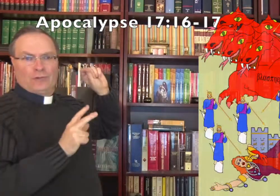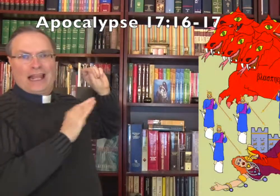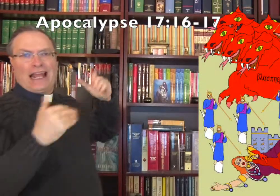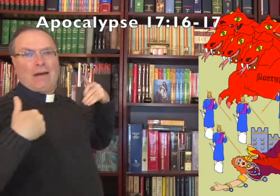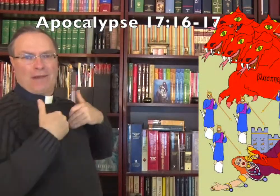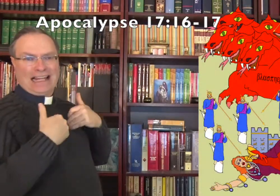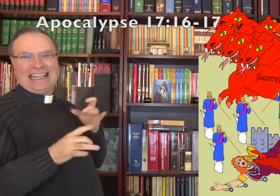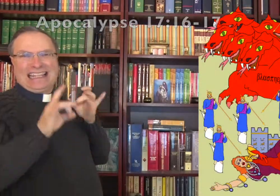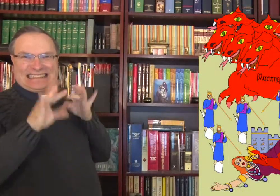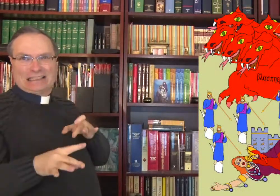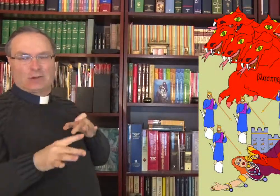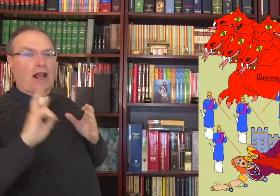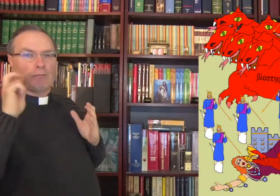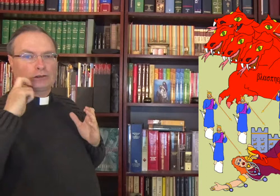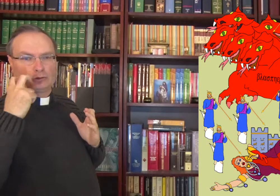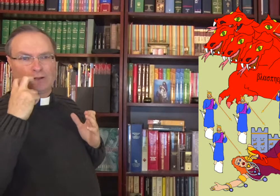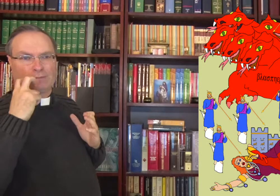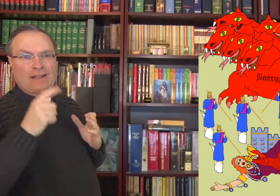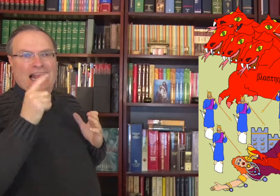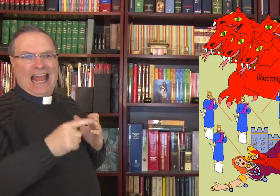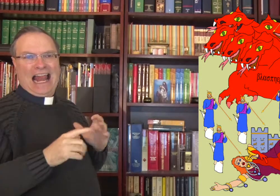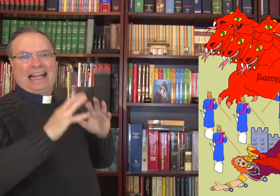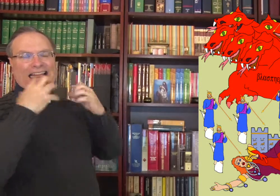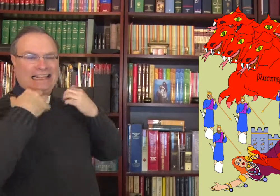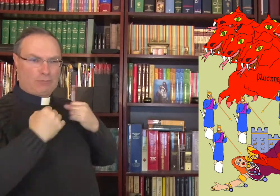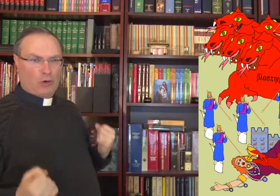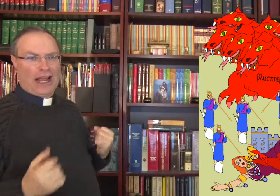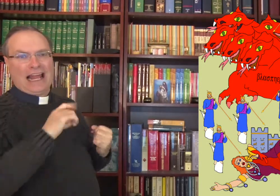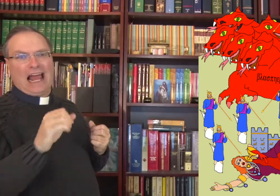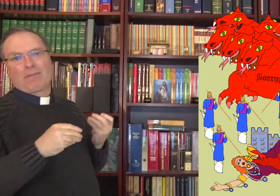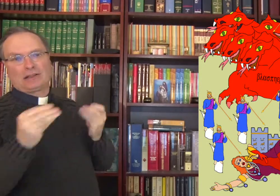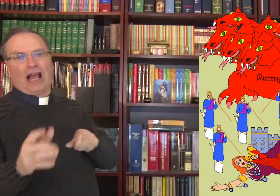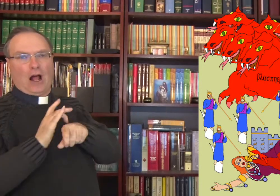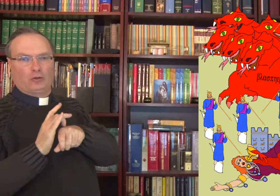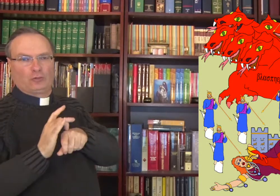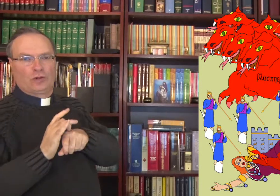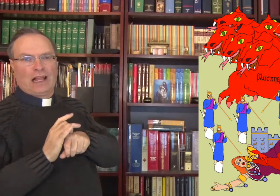et la bête détesteront la prostituée; elles la dépouilleront et la mettront à nu,